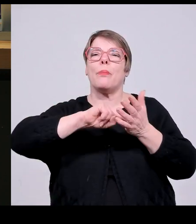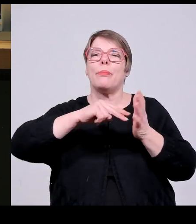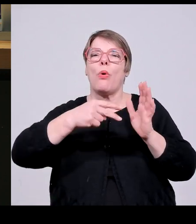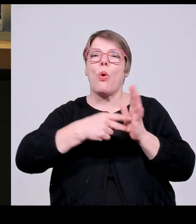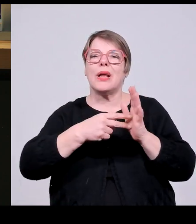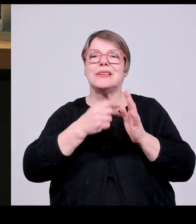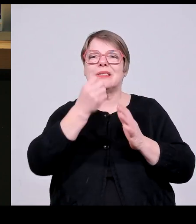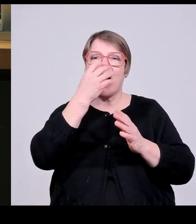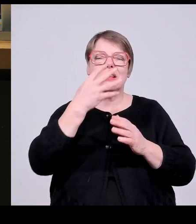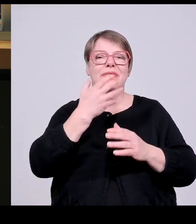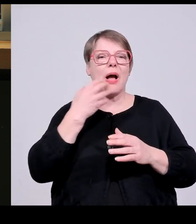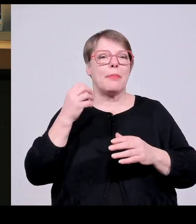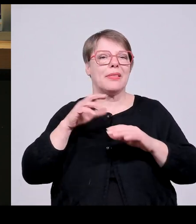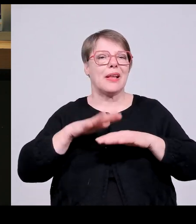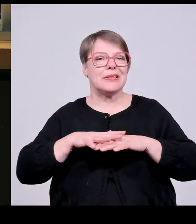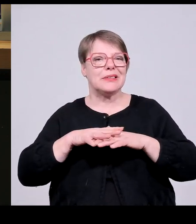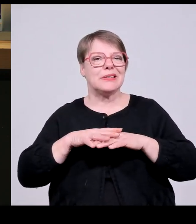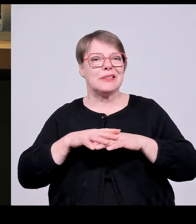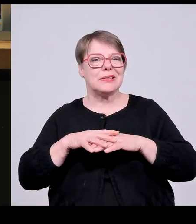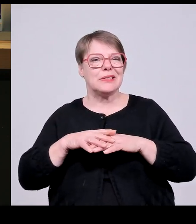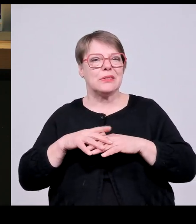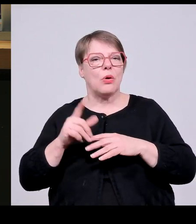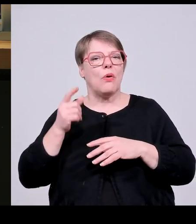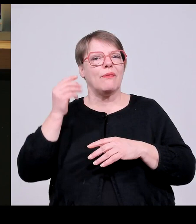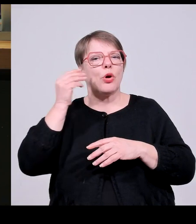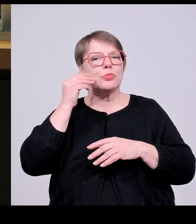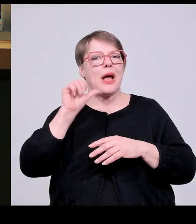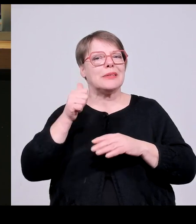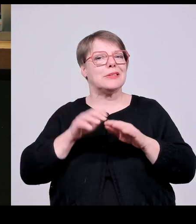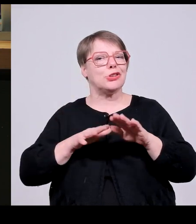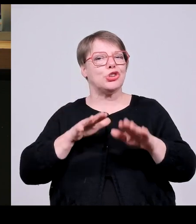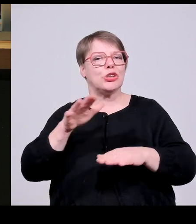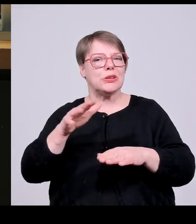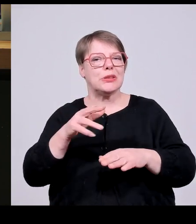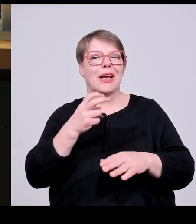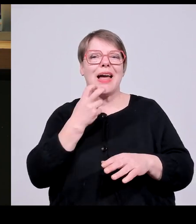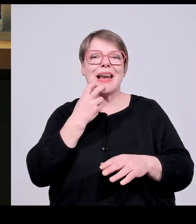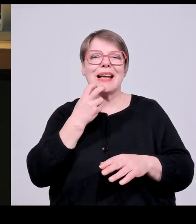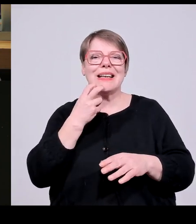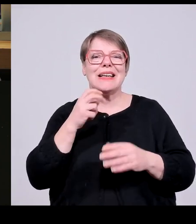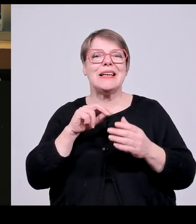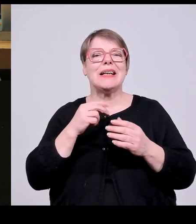an der Fernwärme und der Gasag zu erwerben. Wir wollen die Energie wirtschaften, noch neue